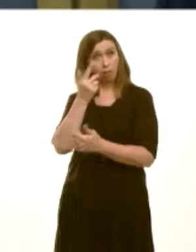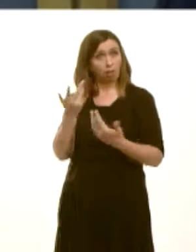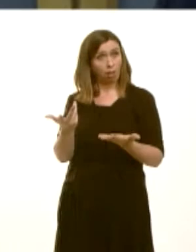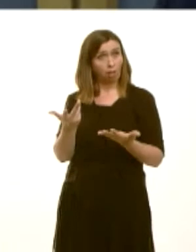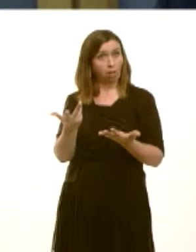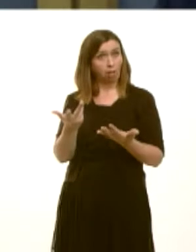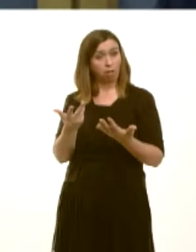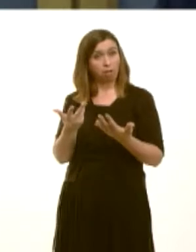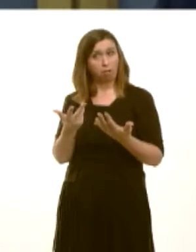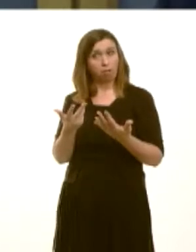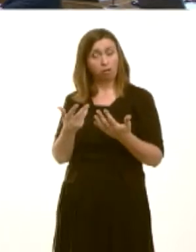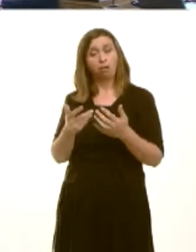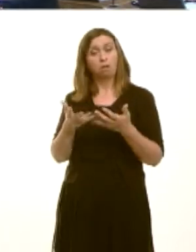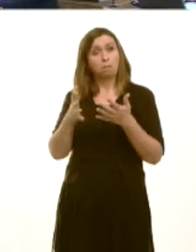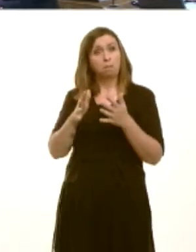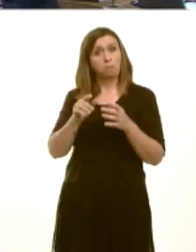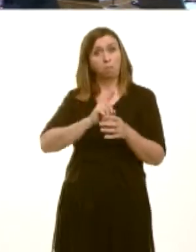yn ystod blwyddyn ddiwethaf eich Llywodraeth chi?